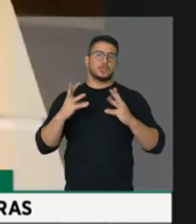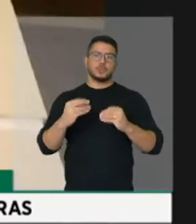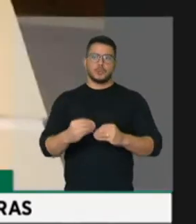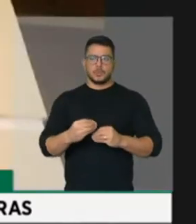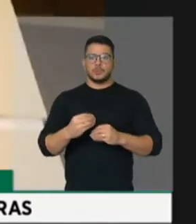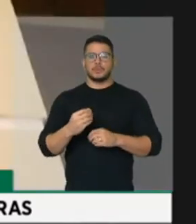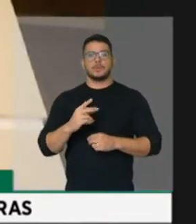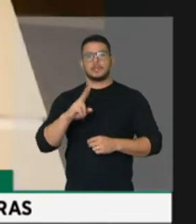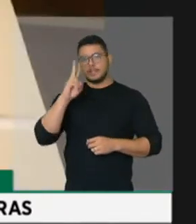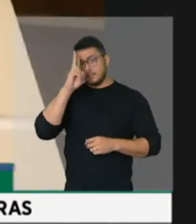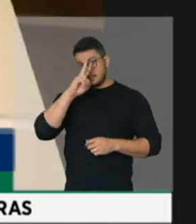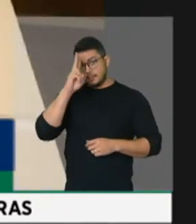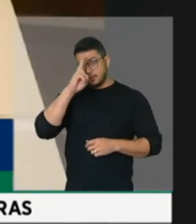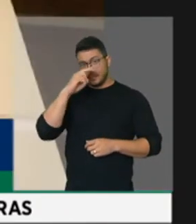POLÍTICO E ELEITORAL BRASILEIRO FAZ COM QUE ESTE